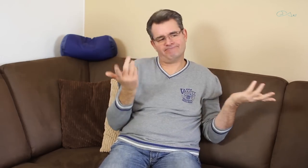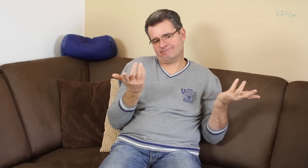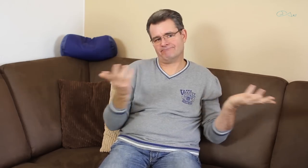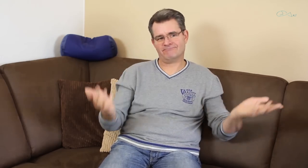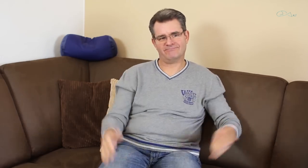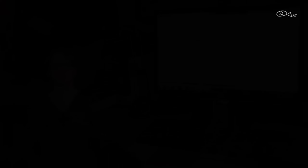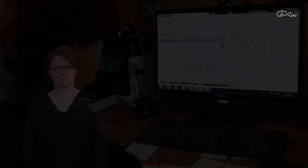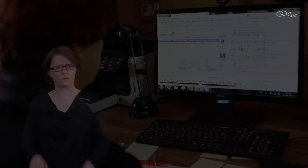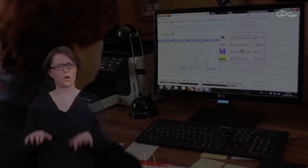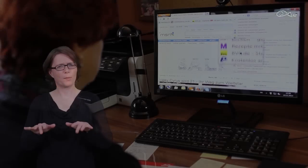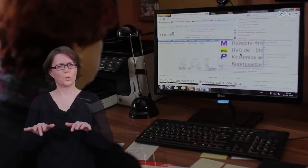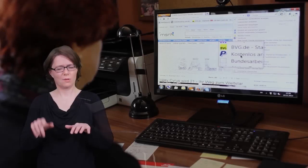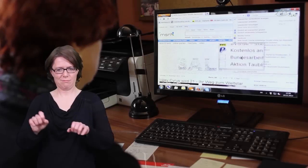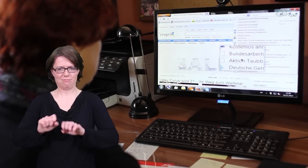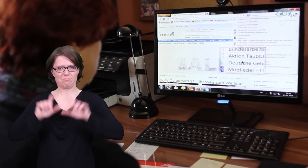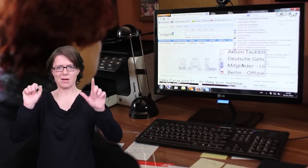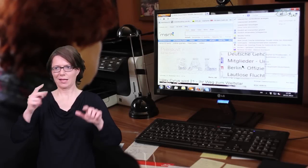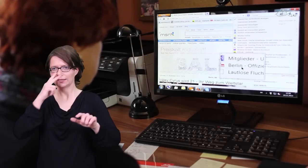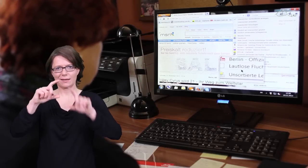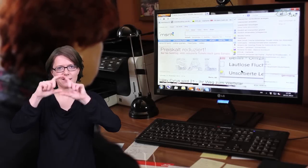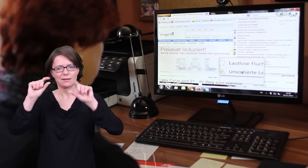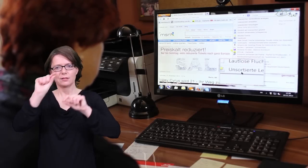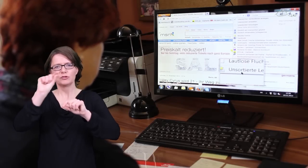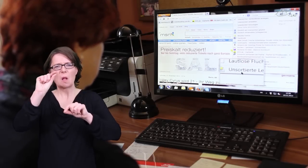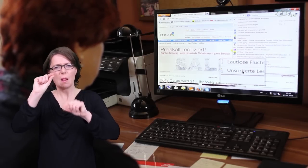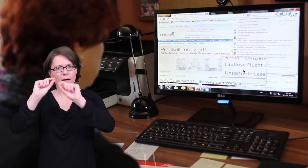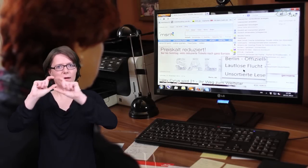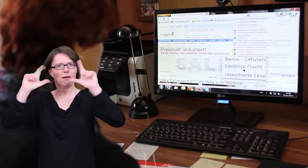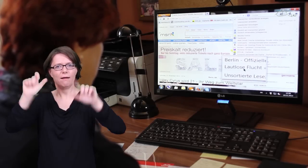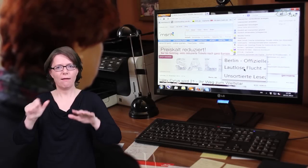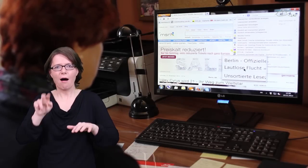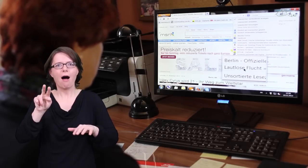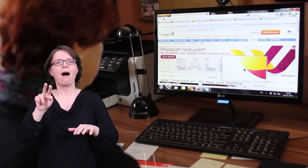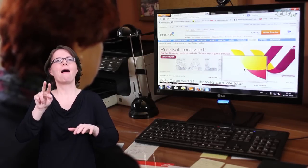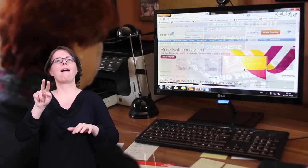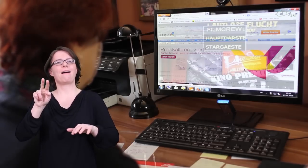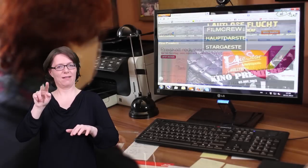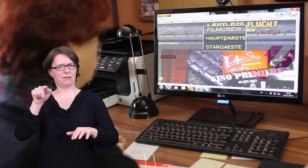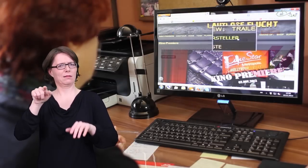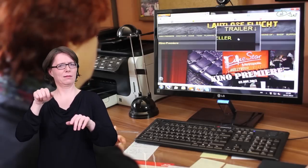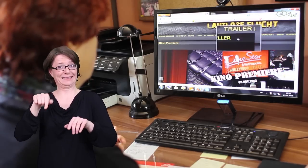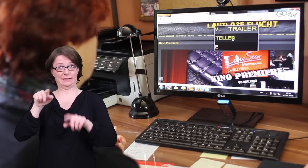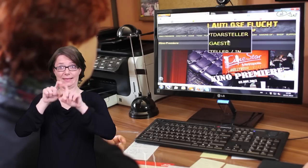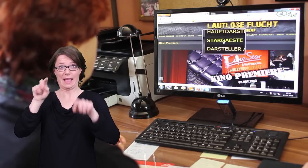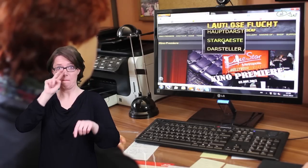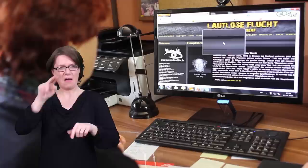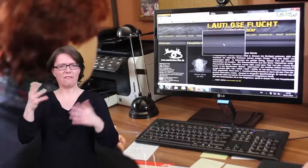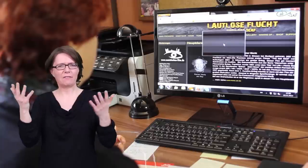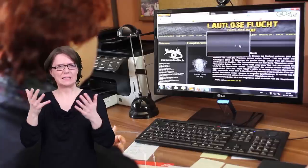Im Büro auf dem Bildschirm ist die Schrift nicht klein, sondern ganz groß. Was schaut sich Birgit denn da an?